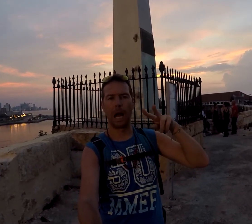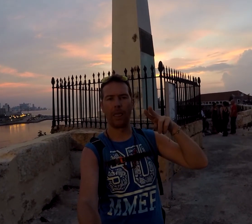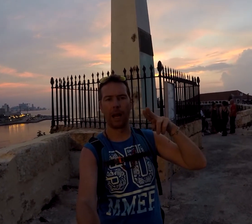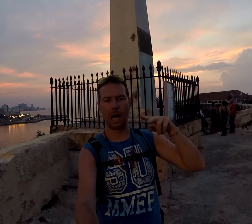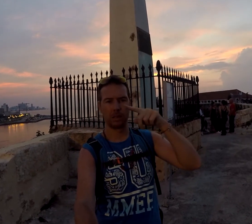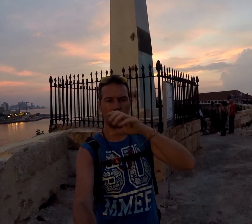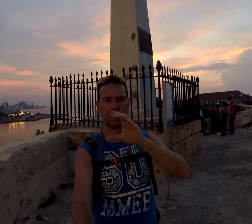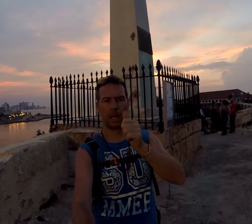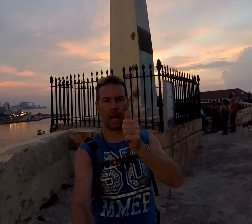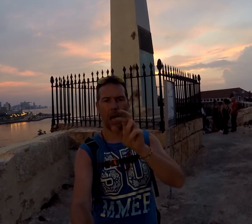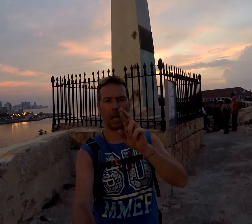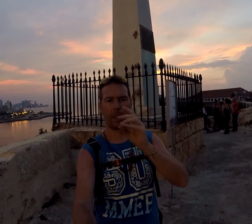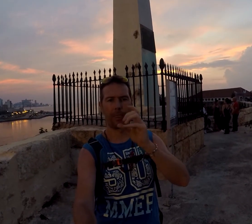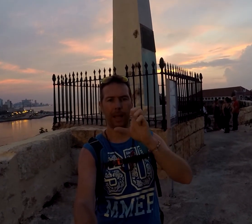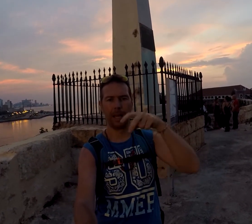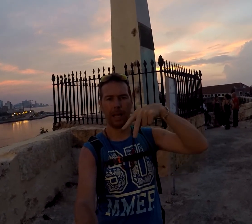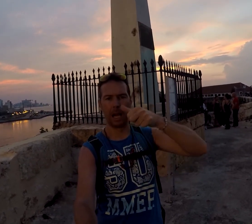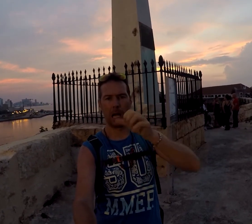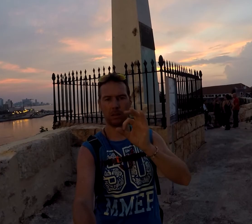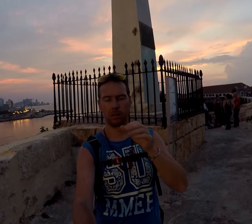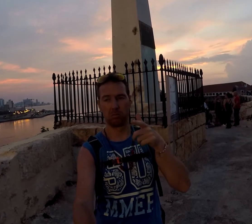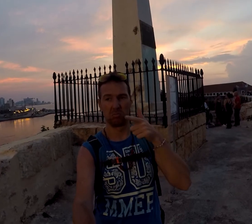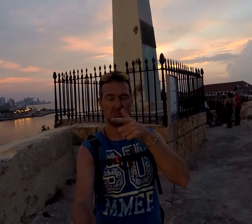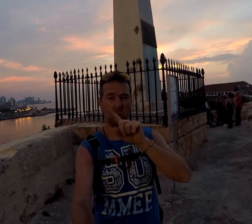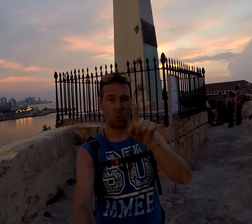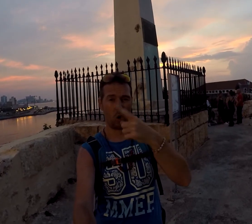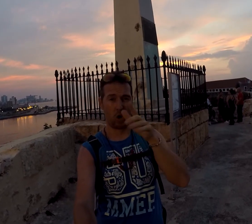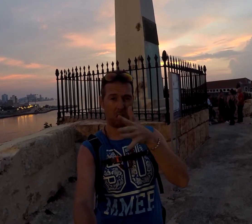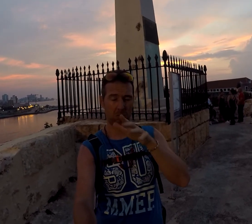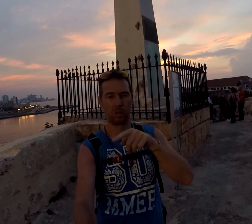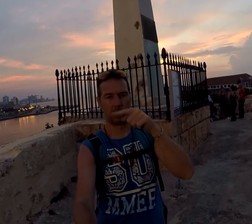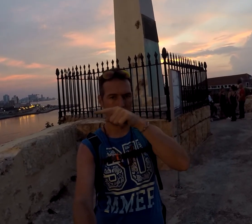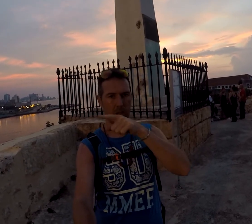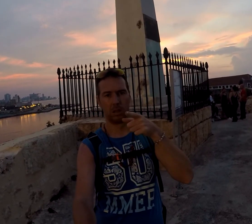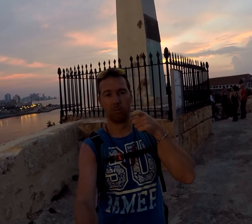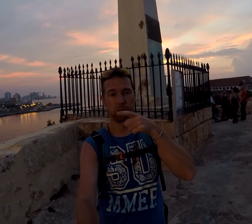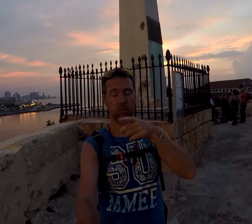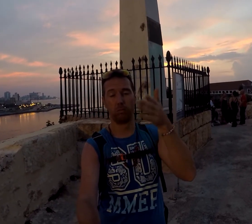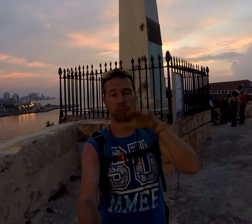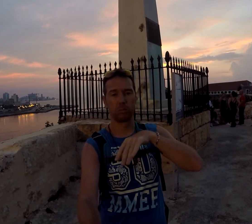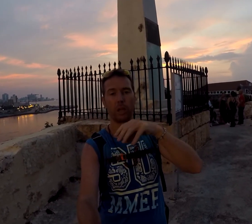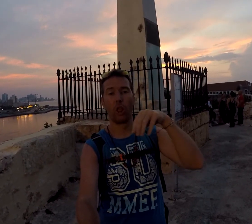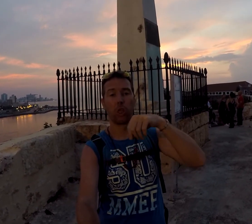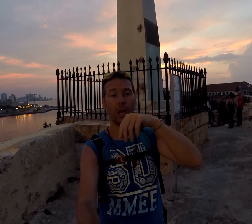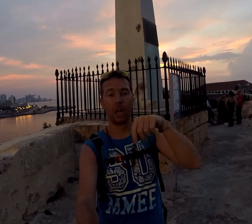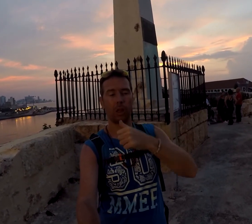No murieron aquí sino en Cárdenas y el signo es este, está a 1 hora y las cenizas se depositaron aquí